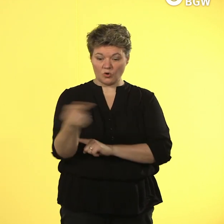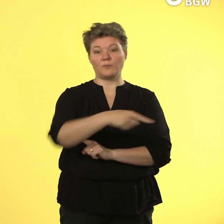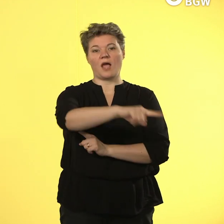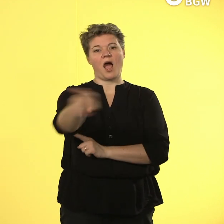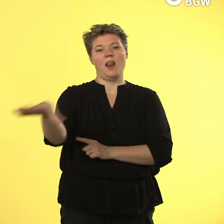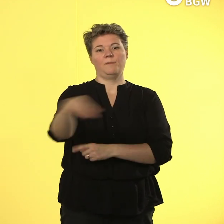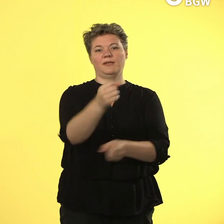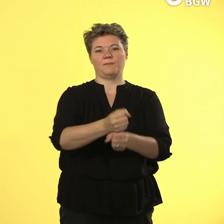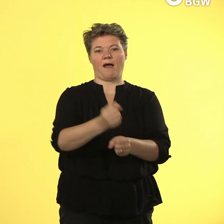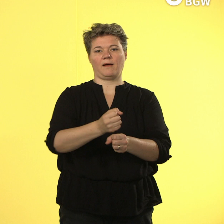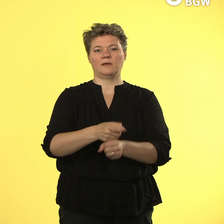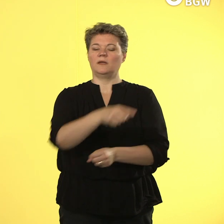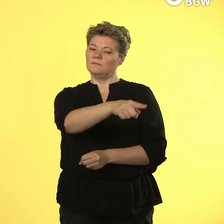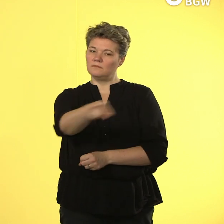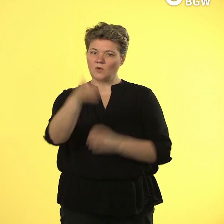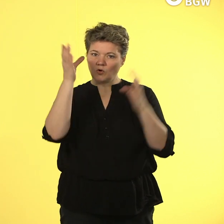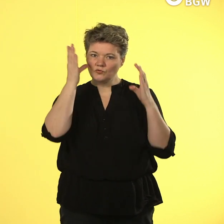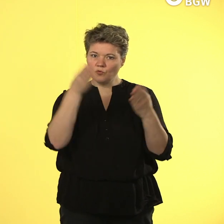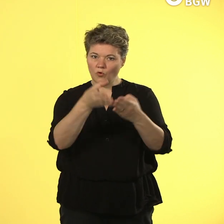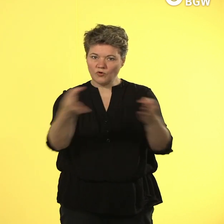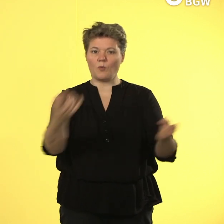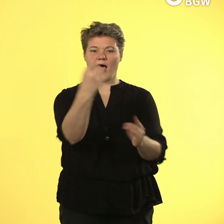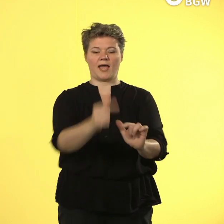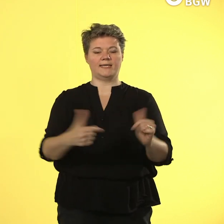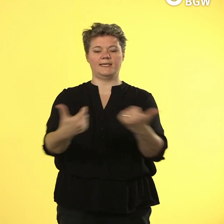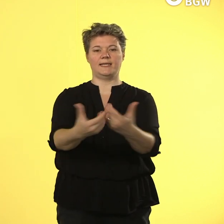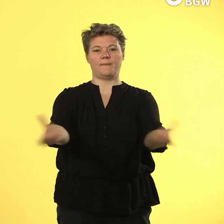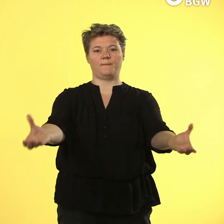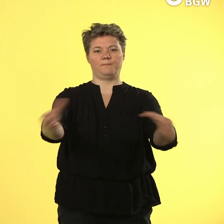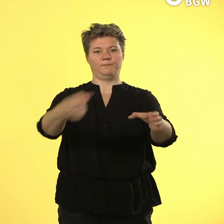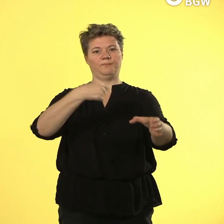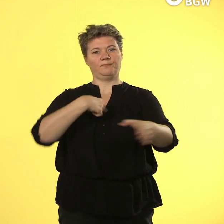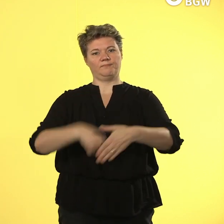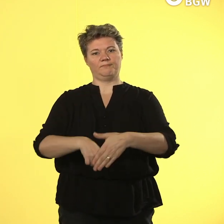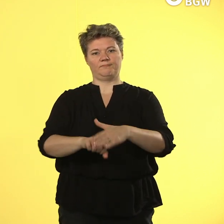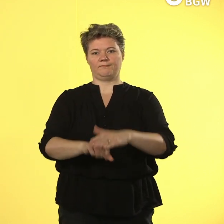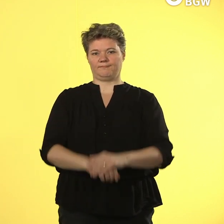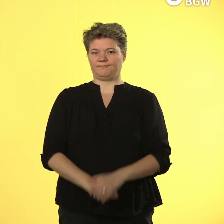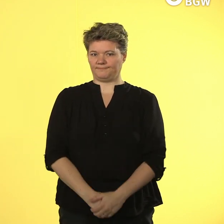ein Team von mir, das ich begleite und coache. Das ist heute der Inhalt oder soll der Inhalt sein.